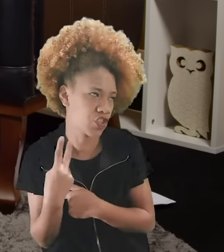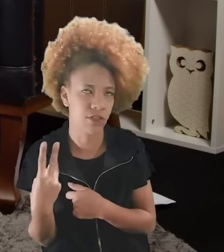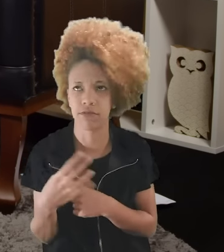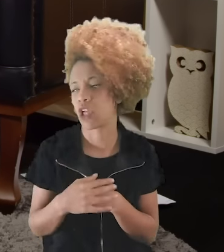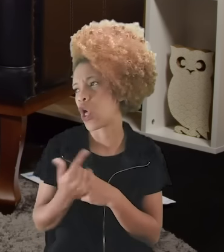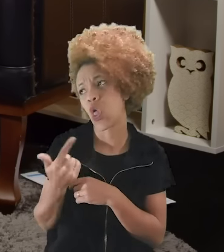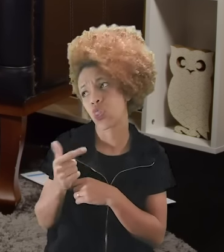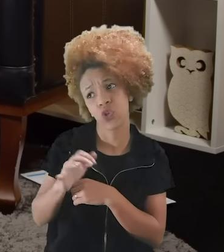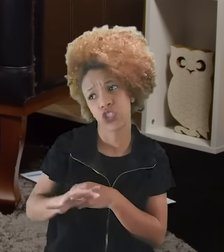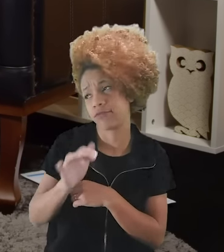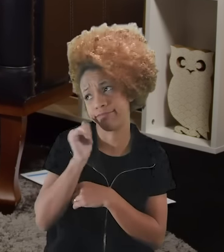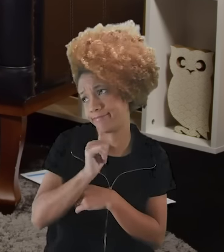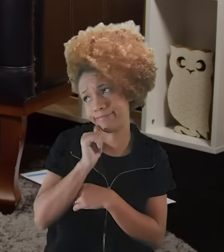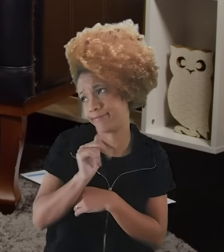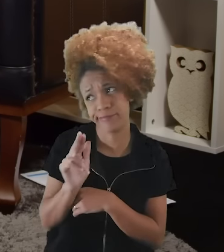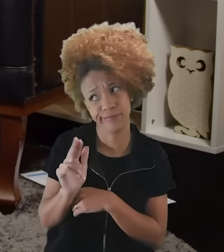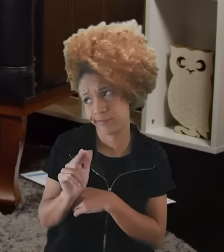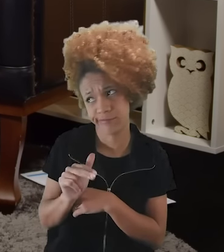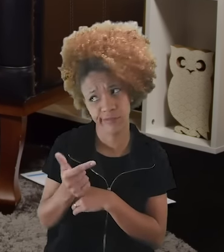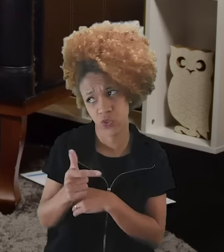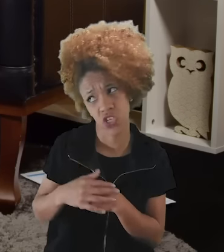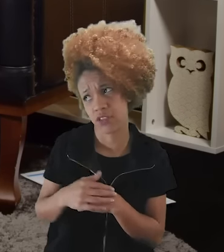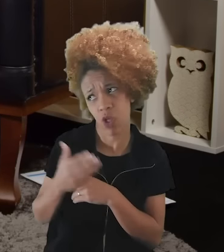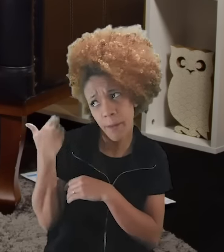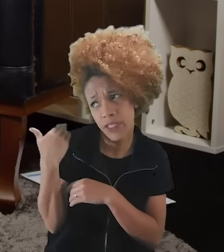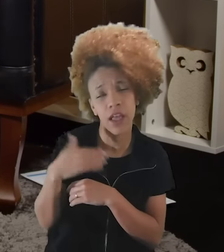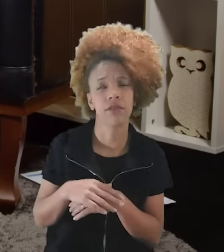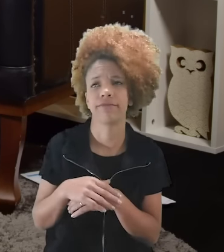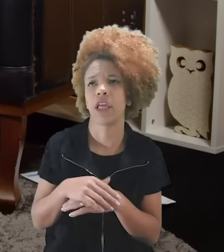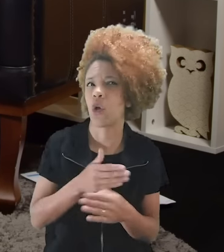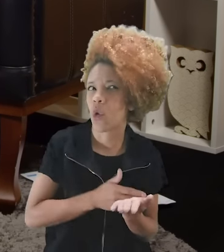jogava não tinha nem nem tinha o cenário feminino praticamente não existia você pegou Eu peguei a